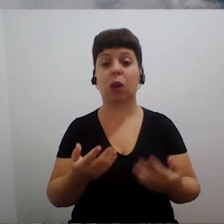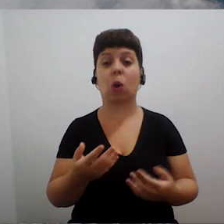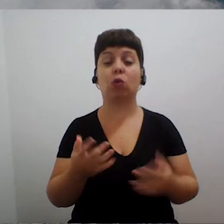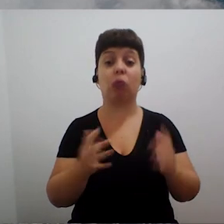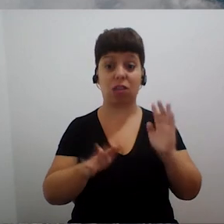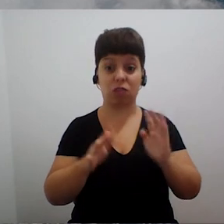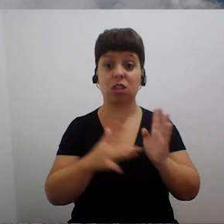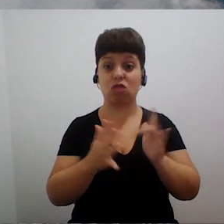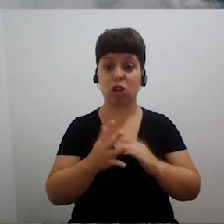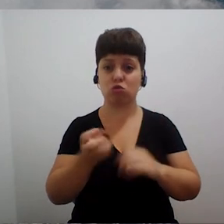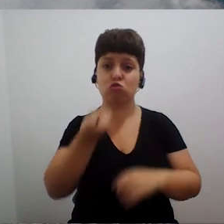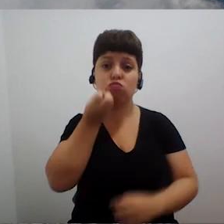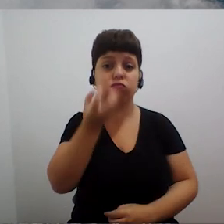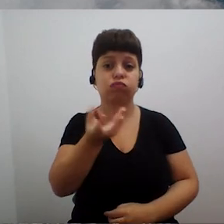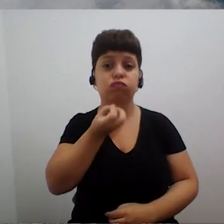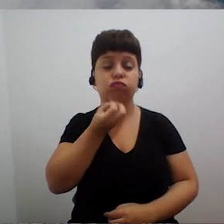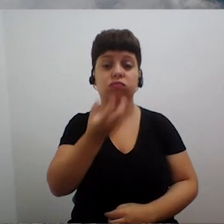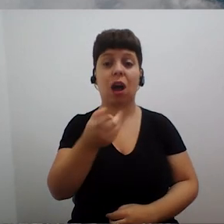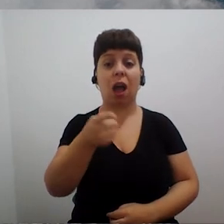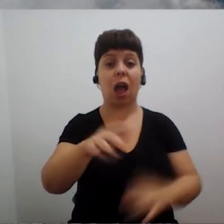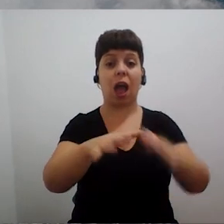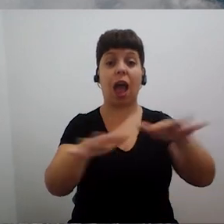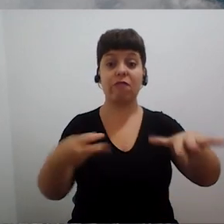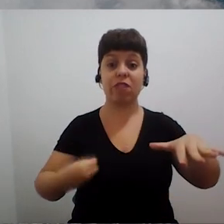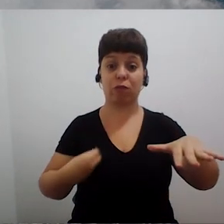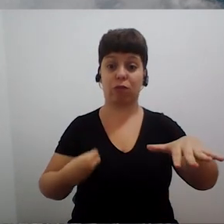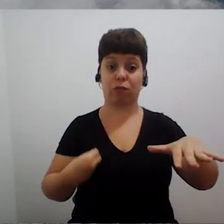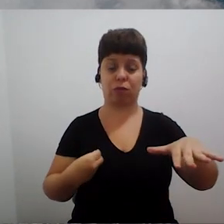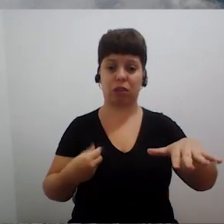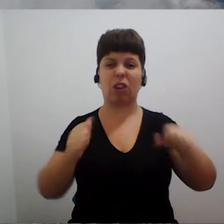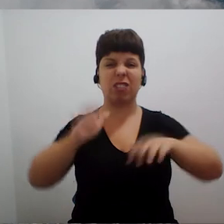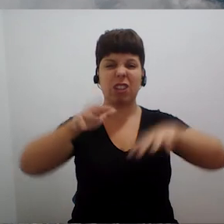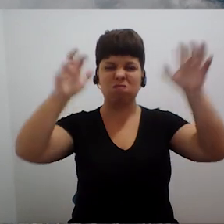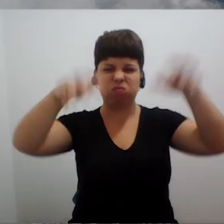e muitas vezes um ser vivo adverso, por isso ele acalma tempestades enfim